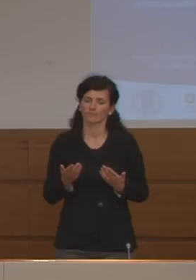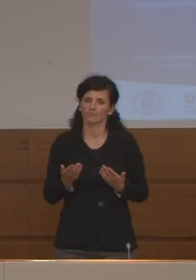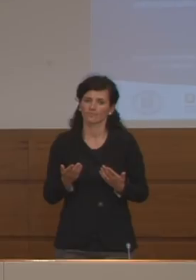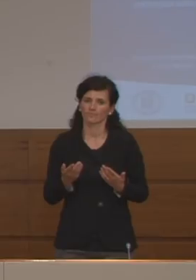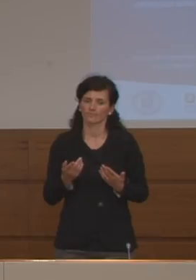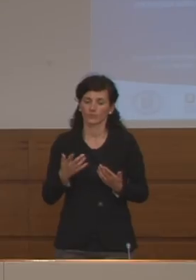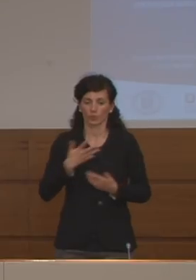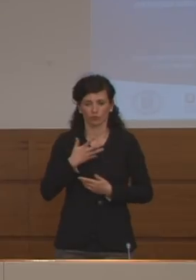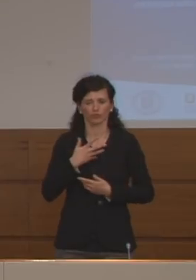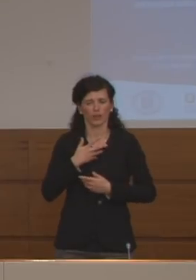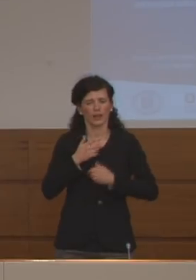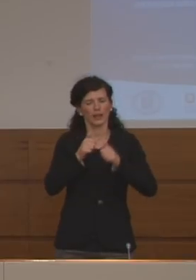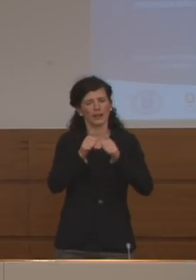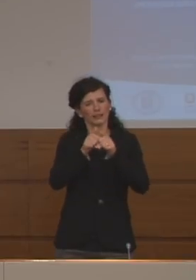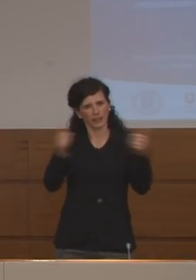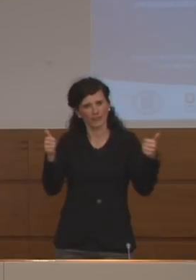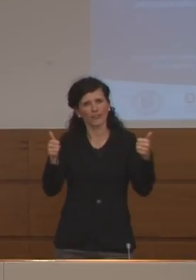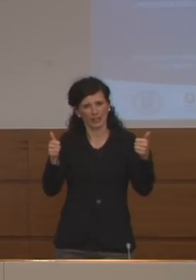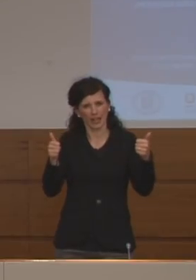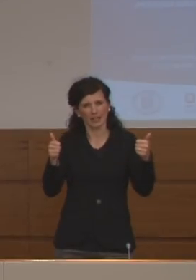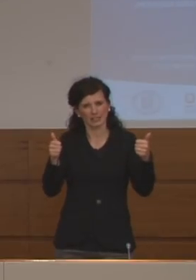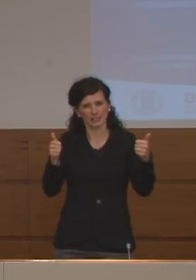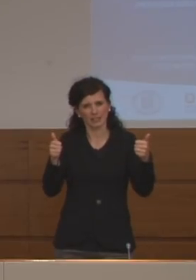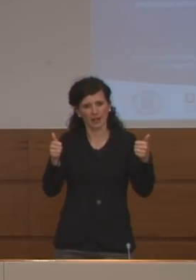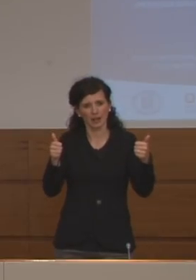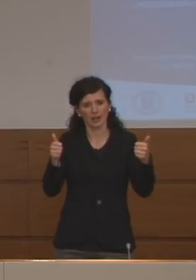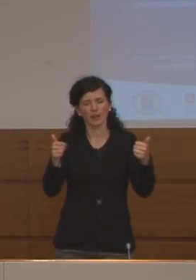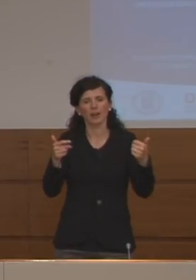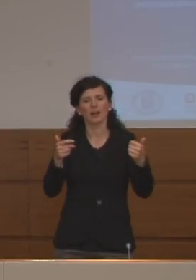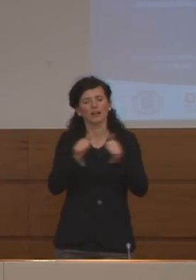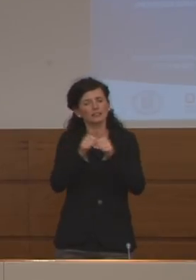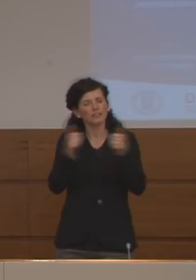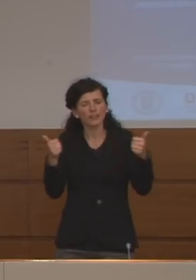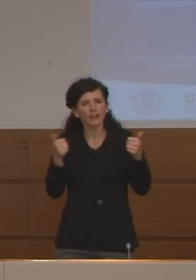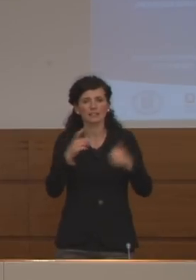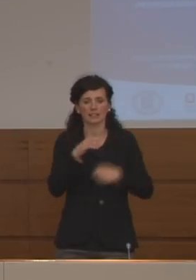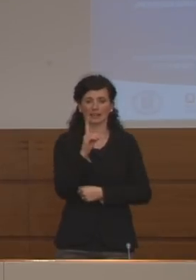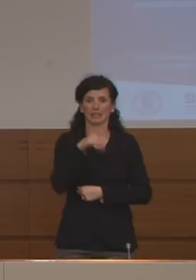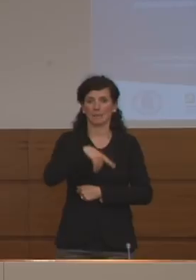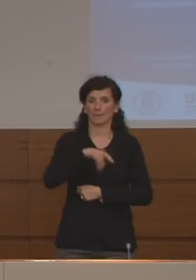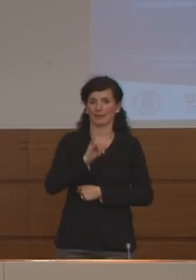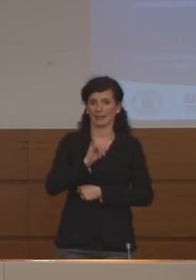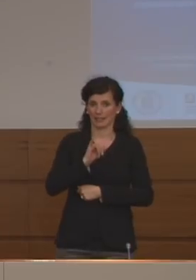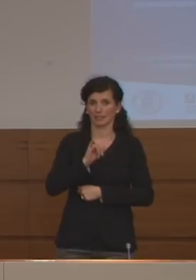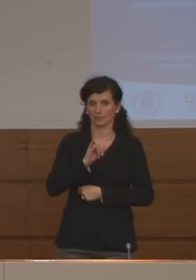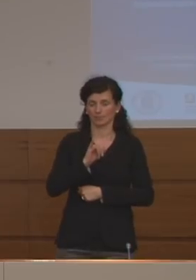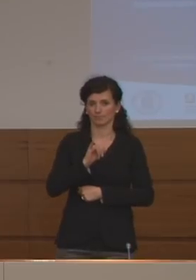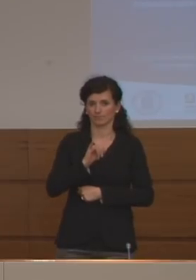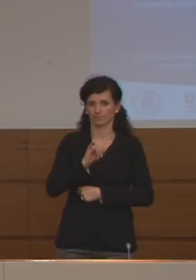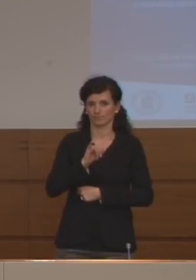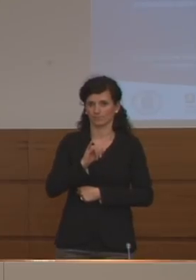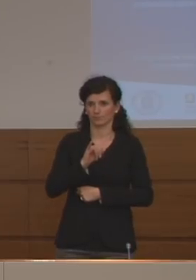differenziazione nei dispositivi di protezione individuale, per esempio,